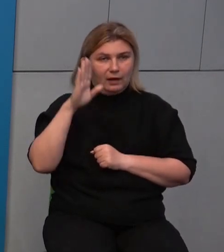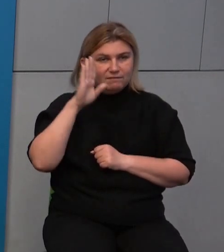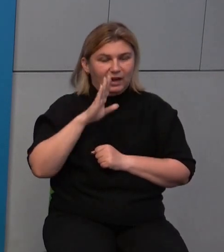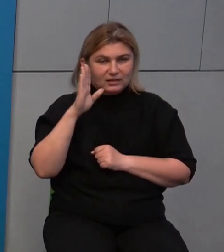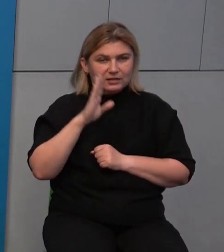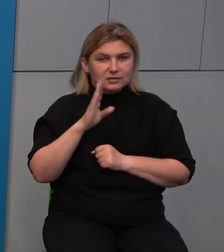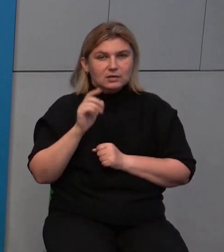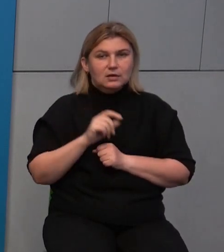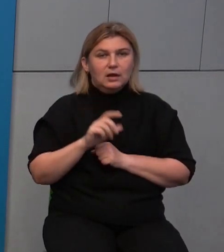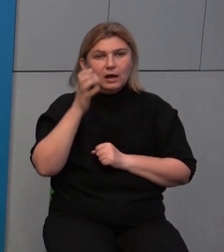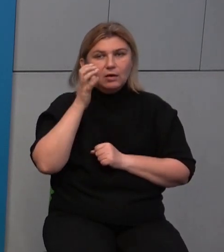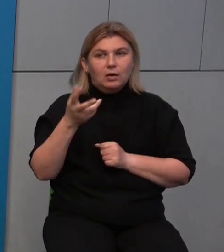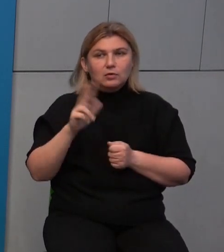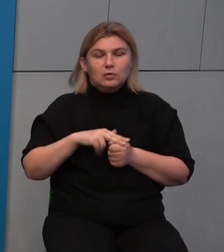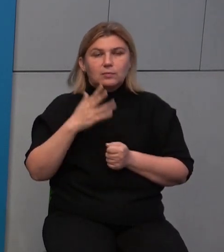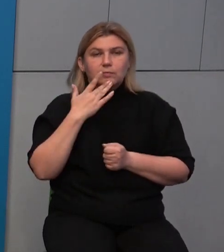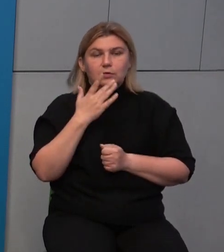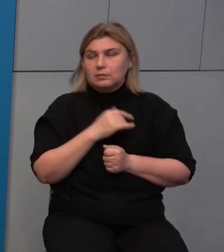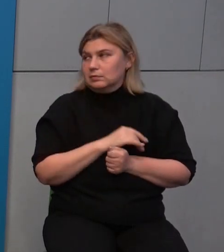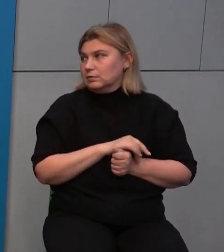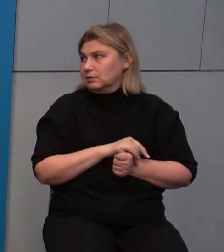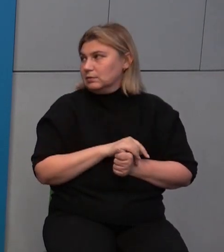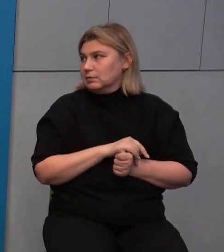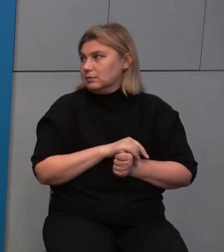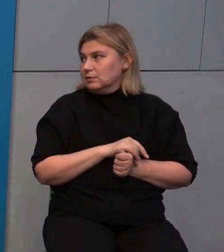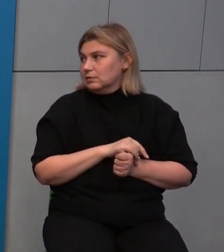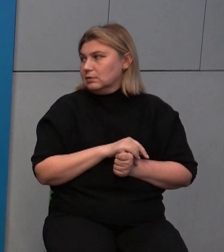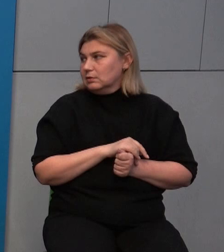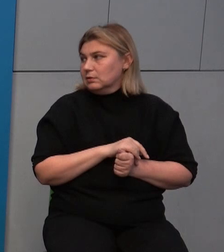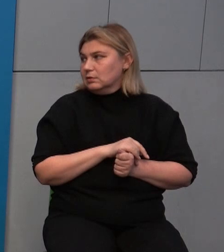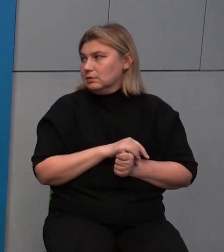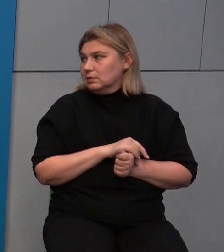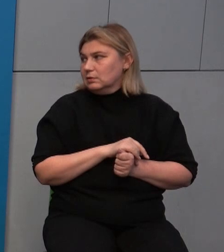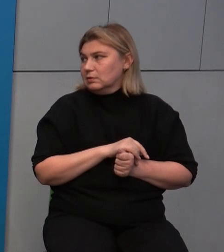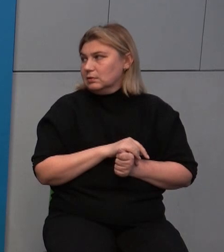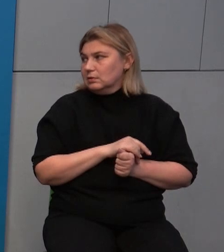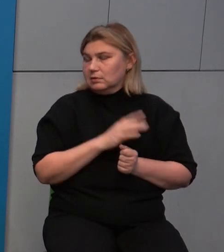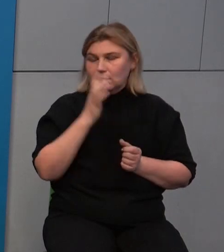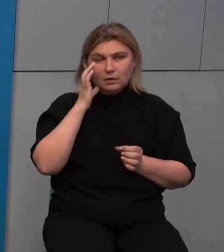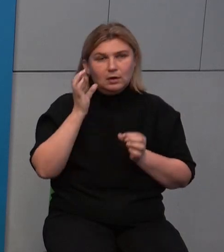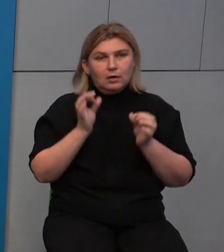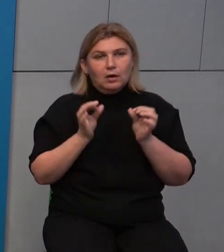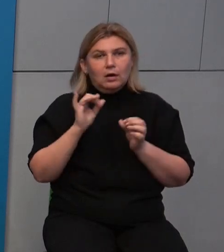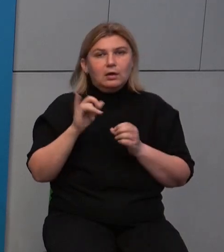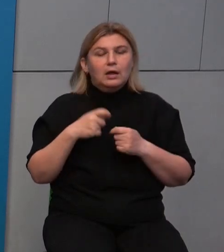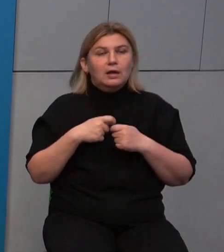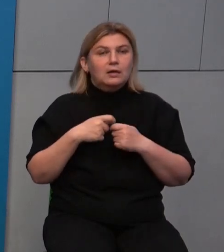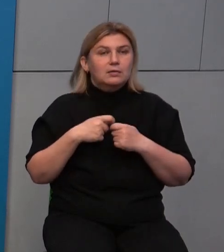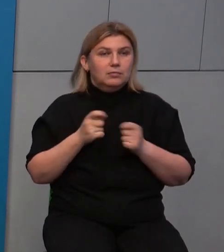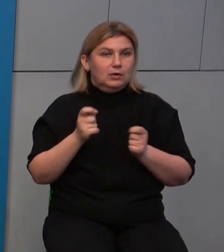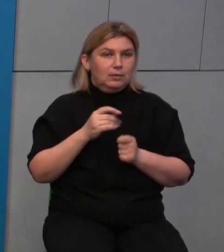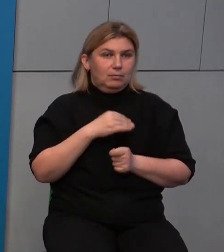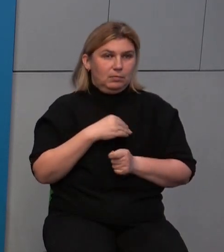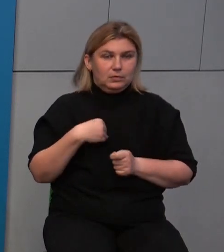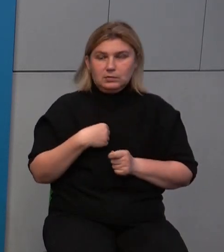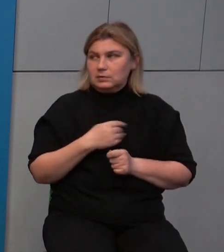o których pan też mówi, między innymi rozważa to, jak sprzedano Polskę,